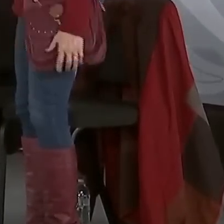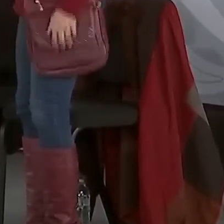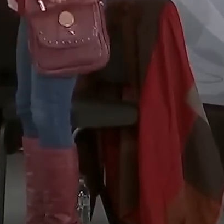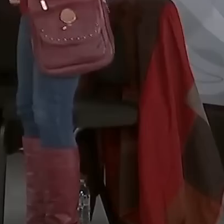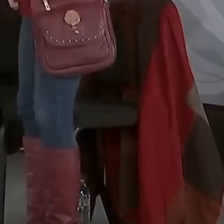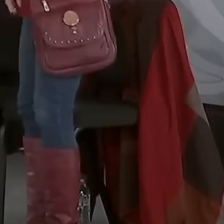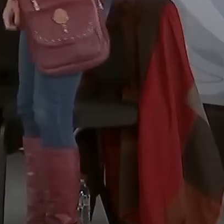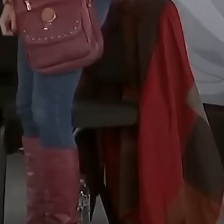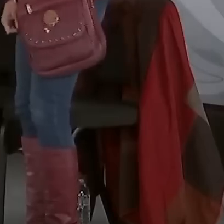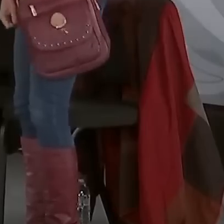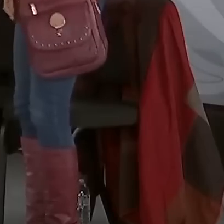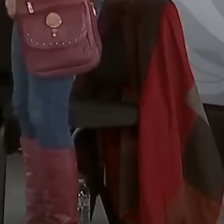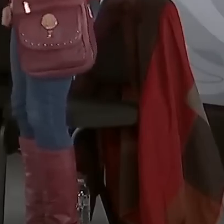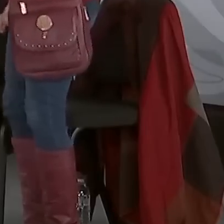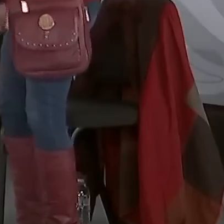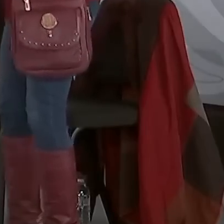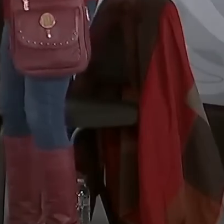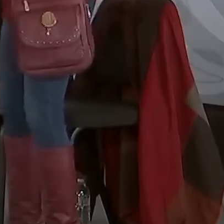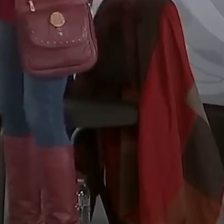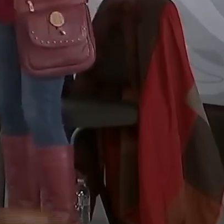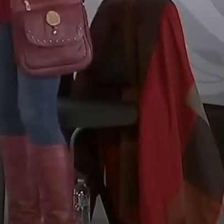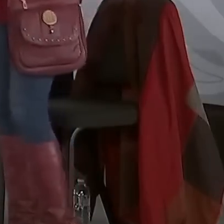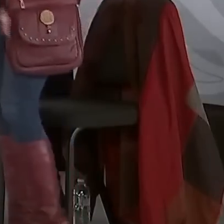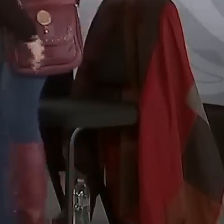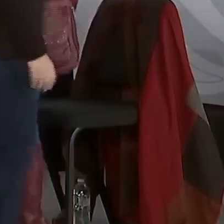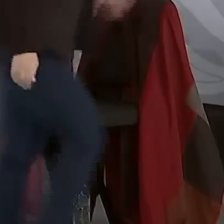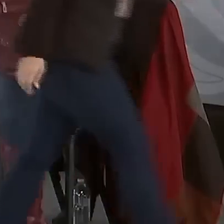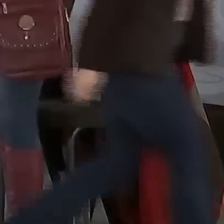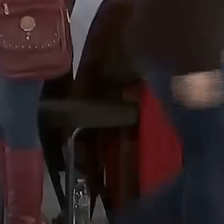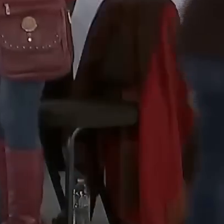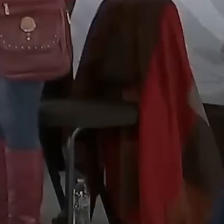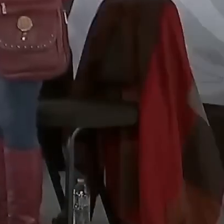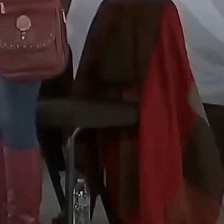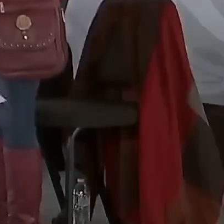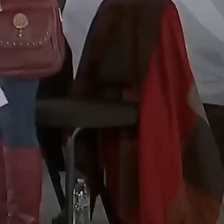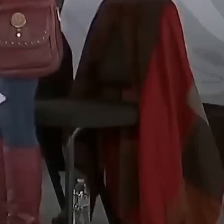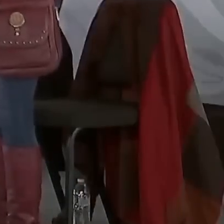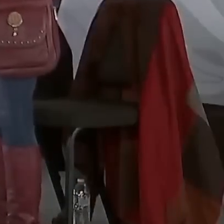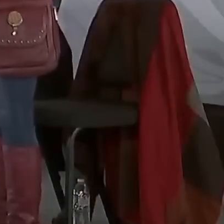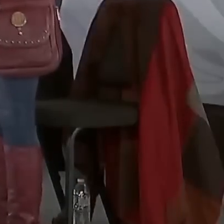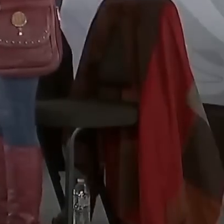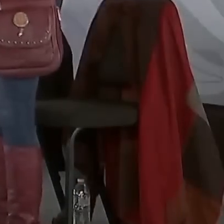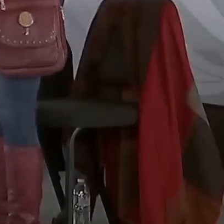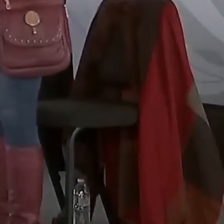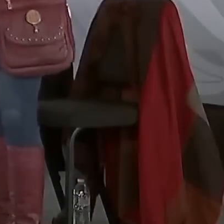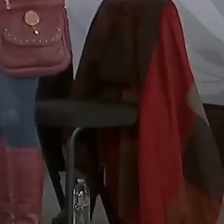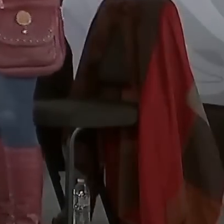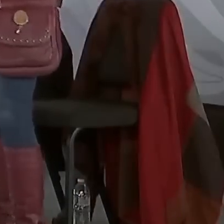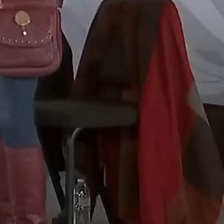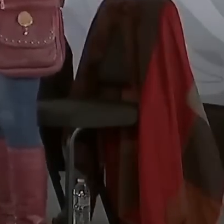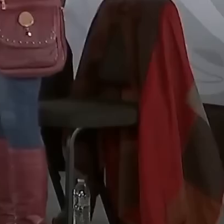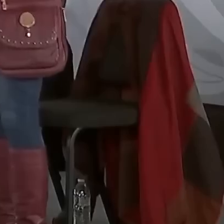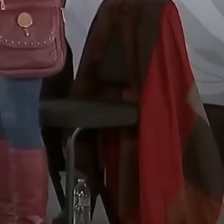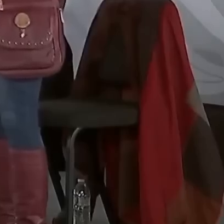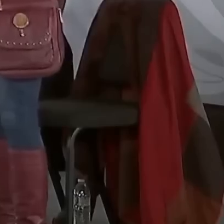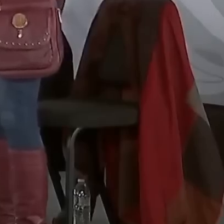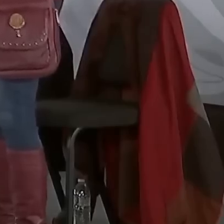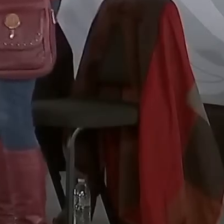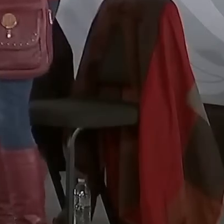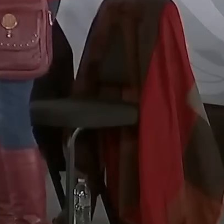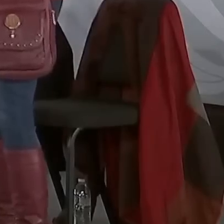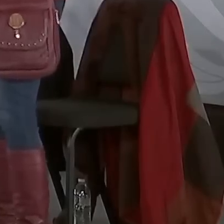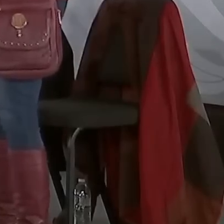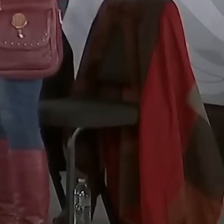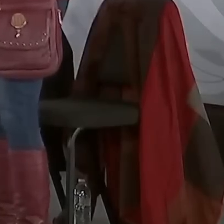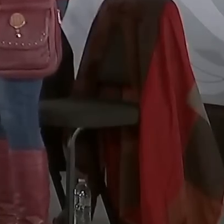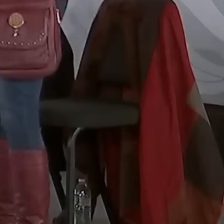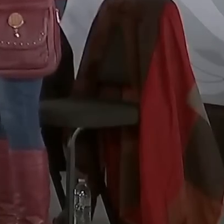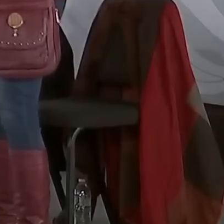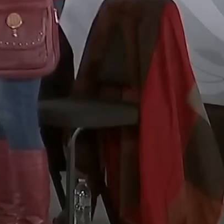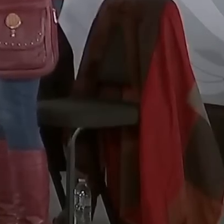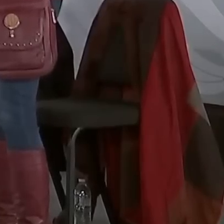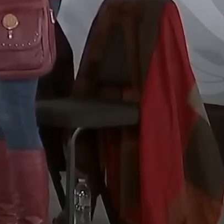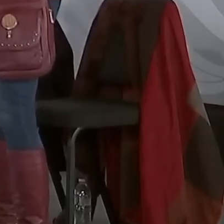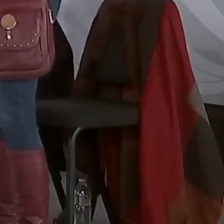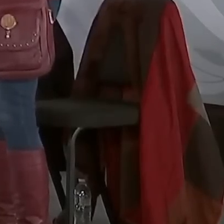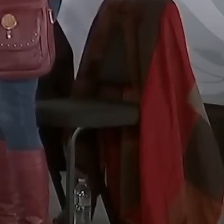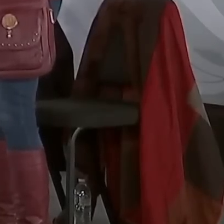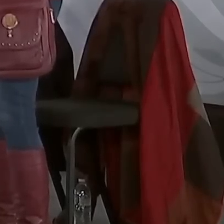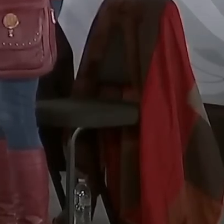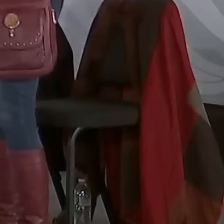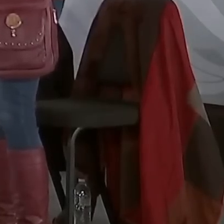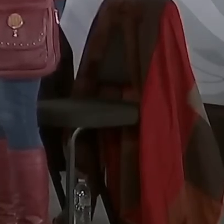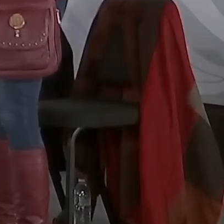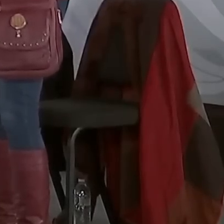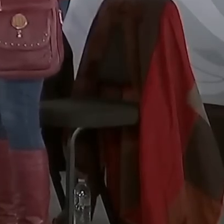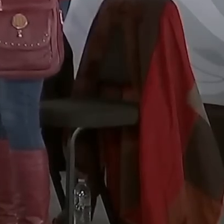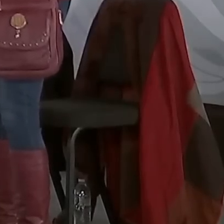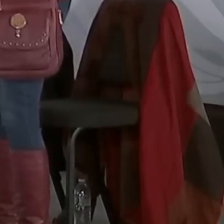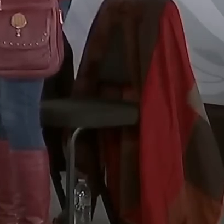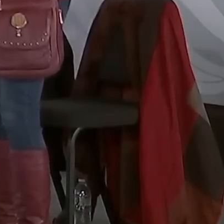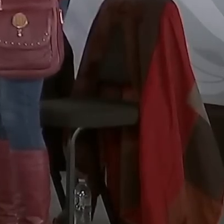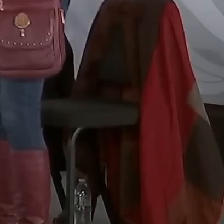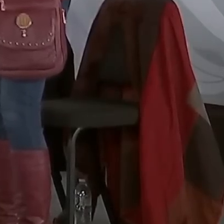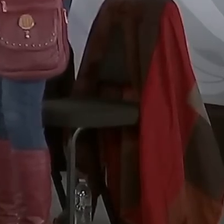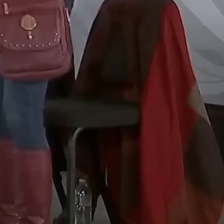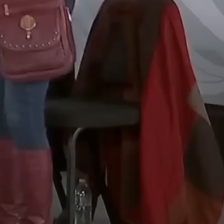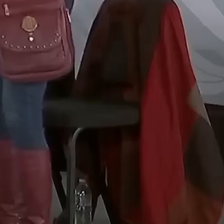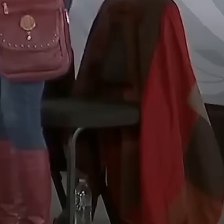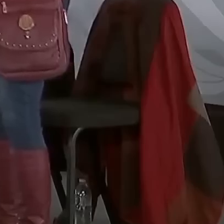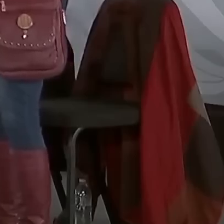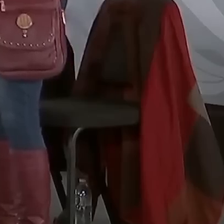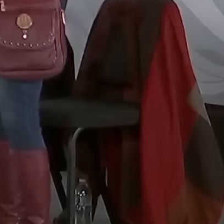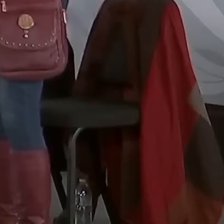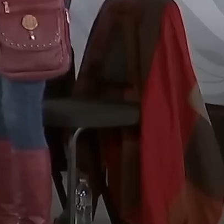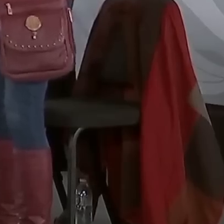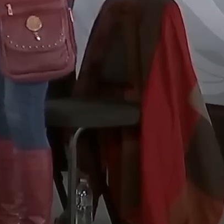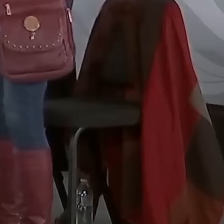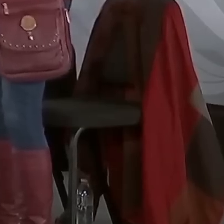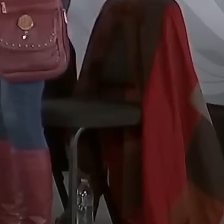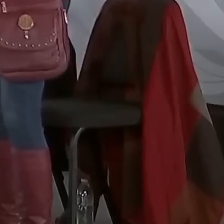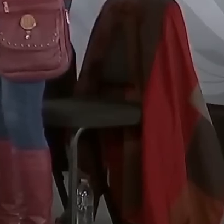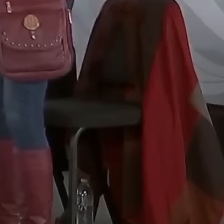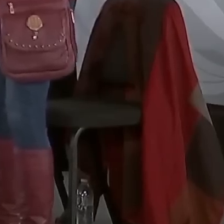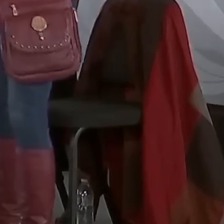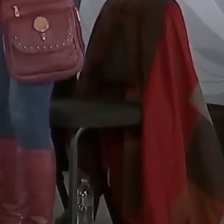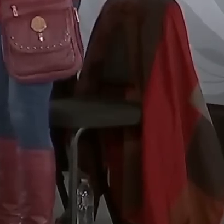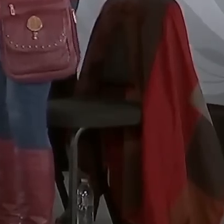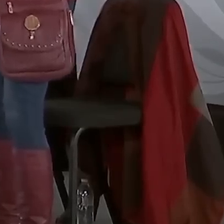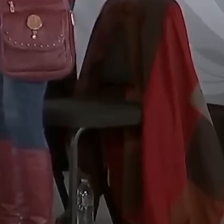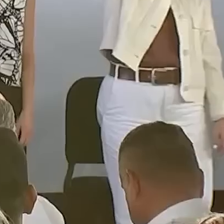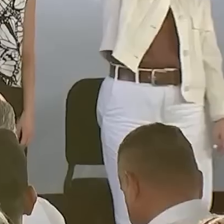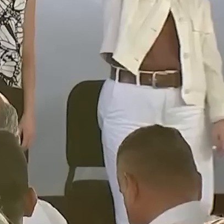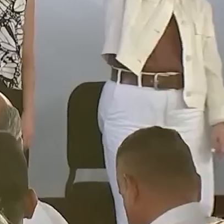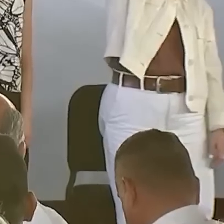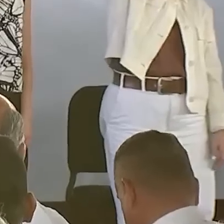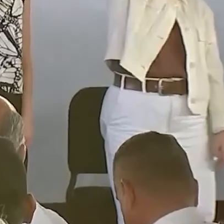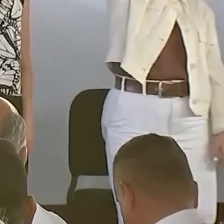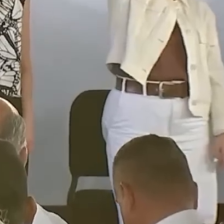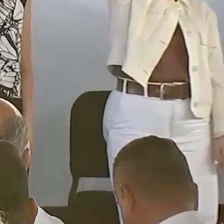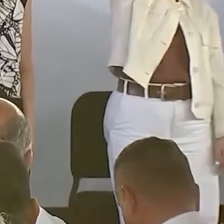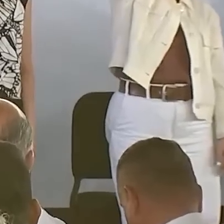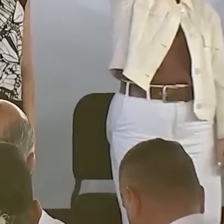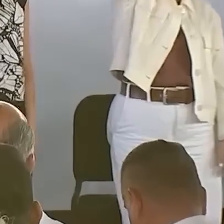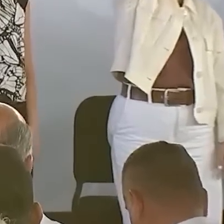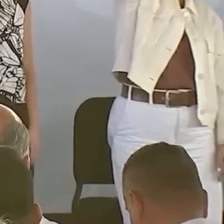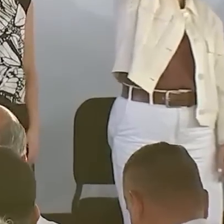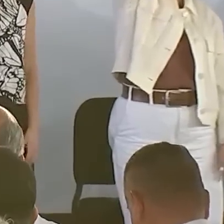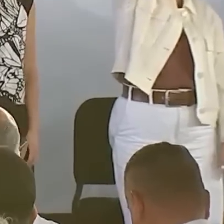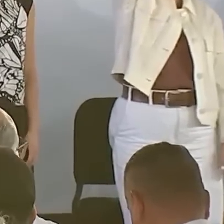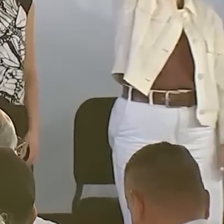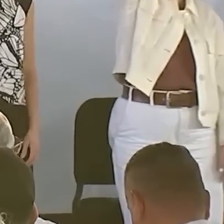doctora Claudia chb pardo y todos juntos a la cuenta de tres y decimos un dos tres [Aplausos]